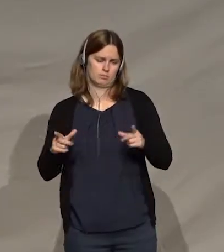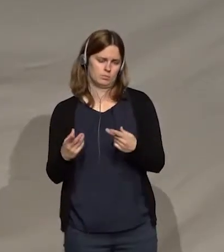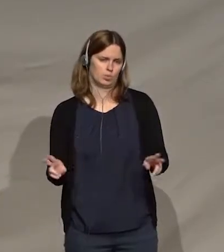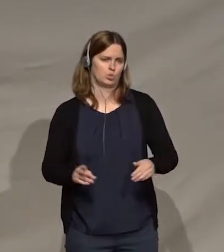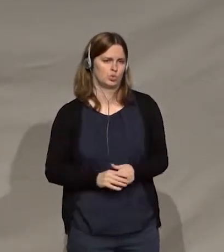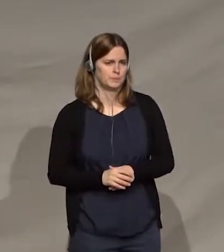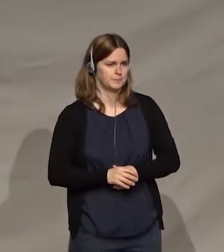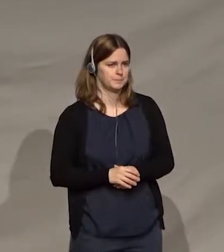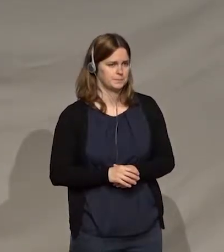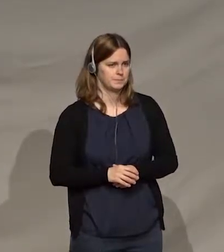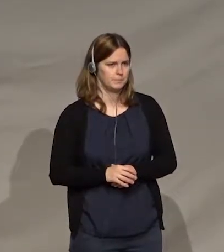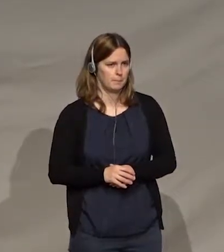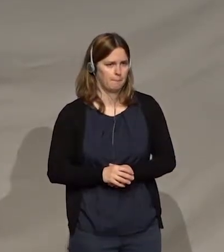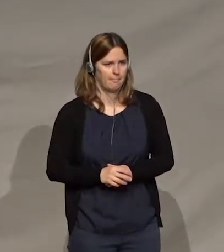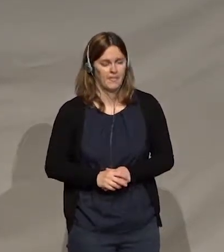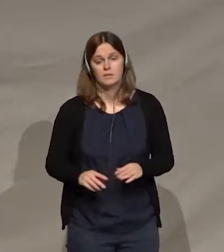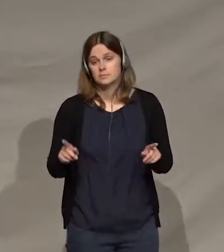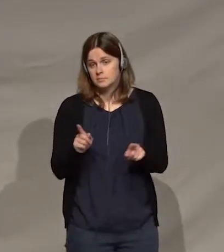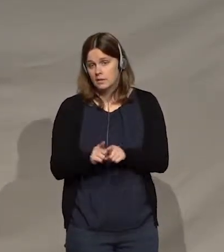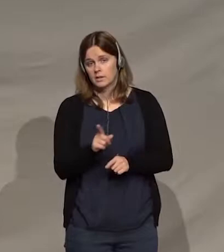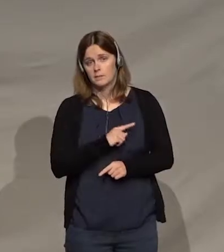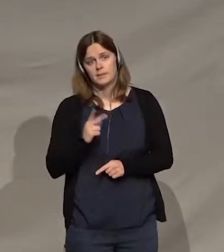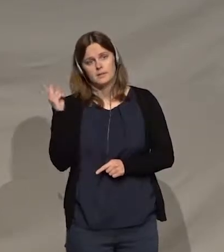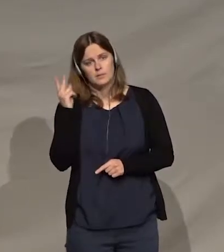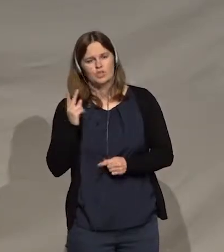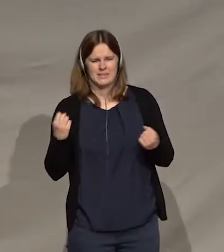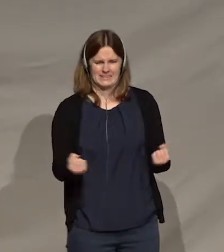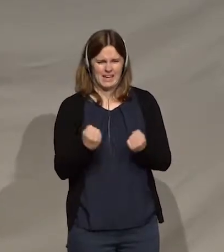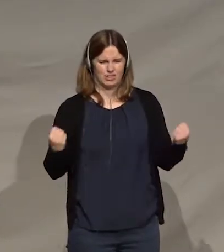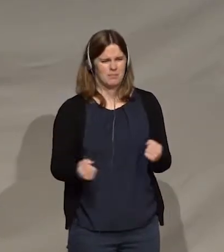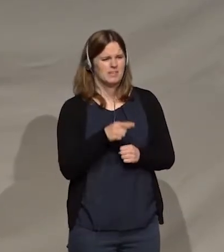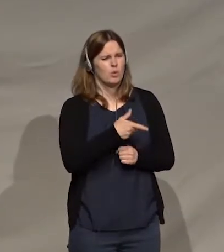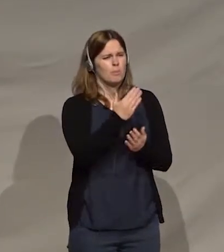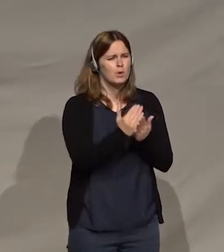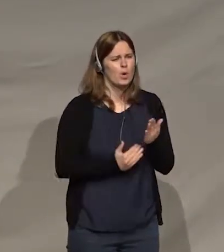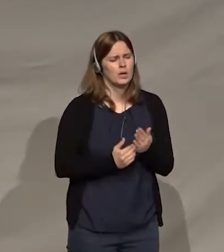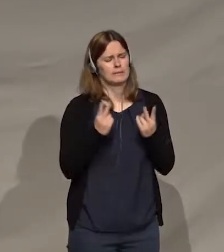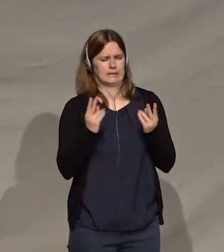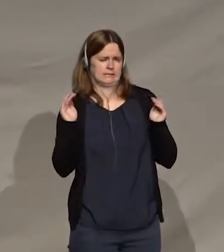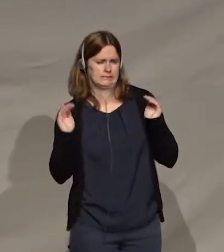aplikace, které jsou zdarma, které můžete použití ke čtení všech formát na jakémkoliv hardwaru, který máte.